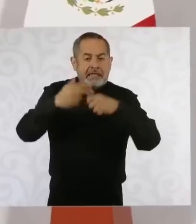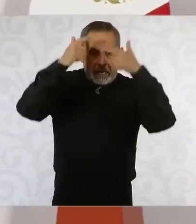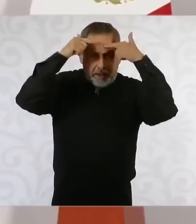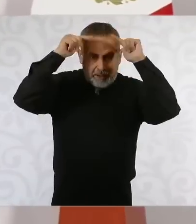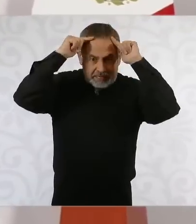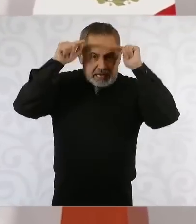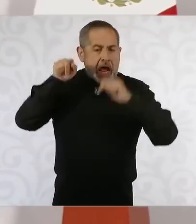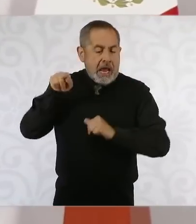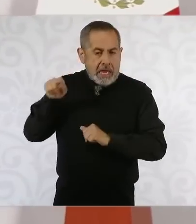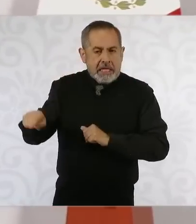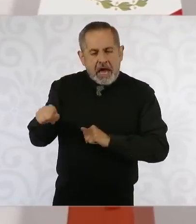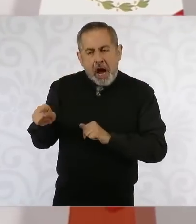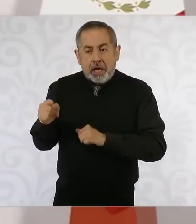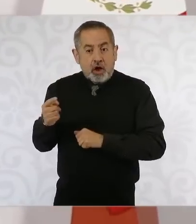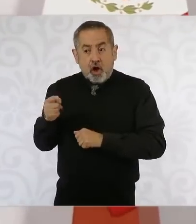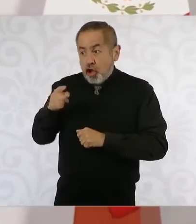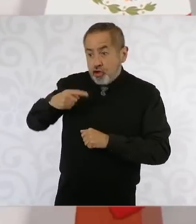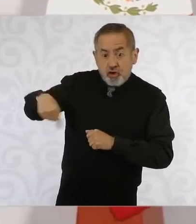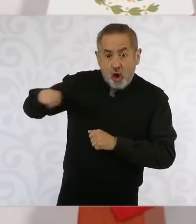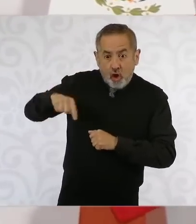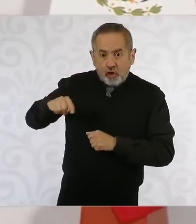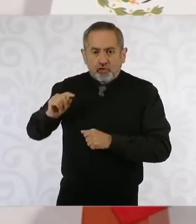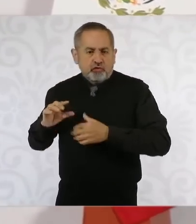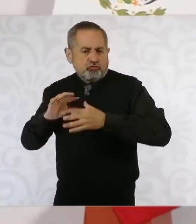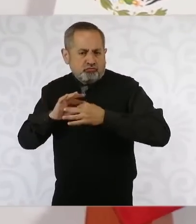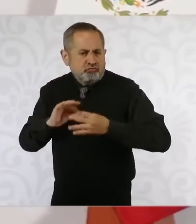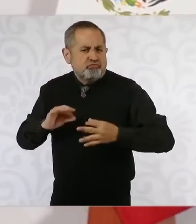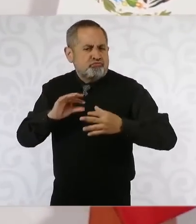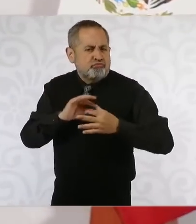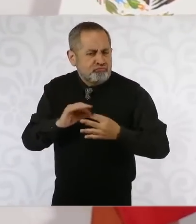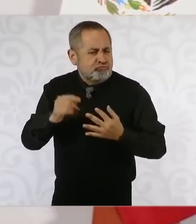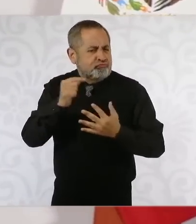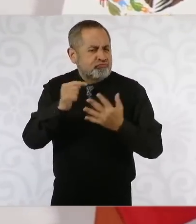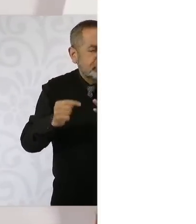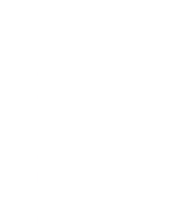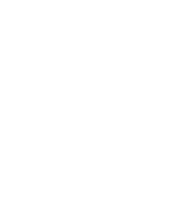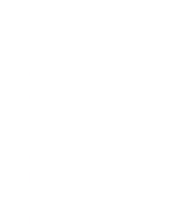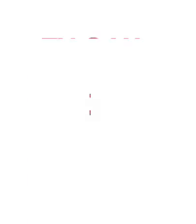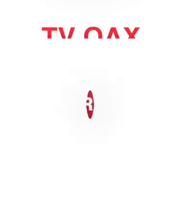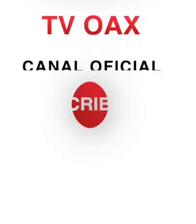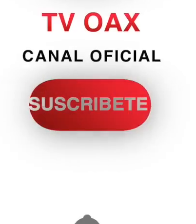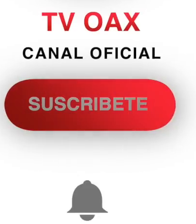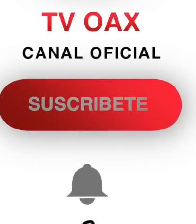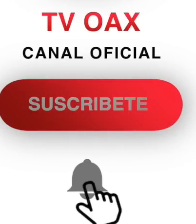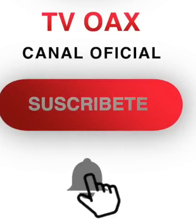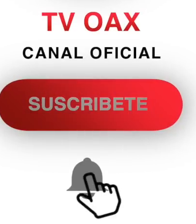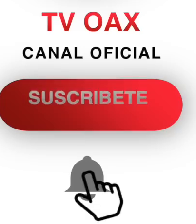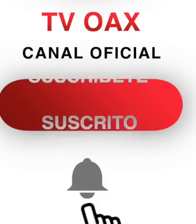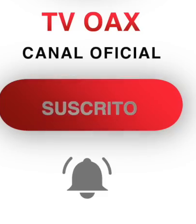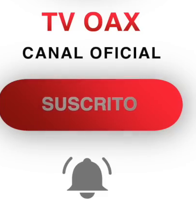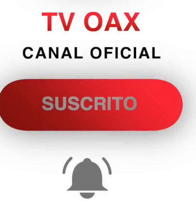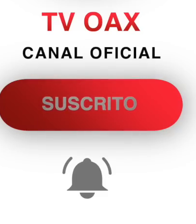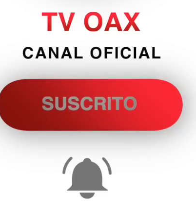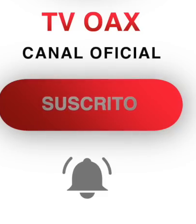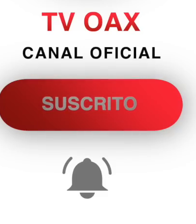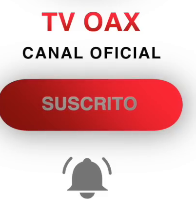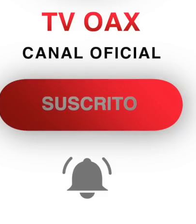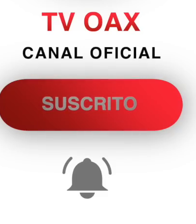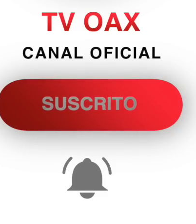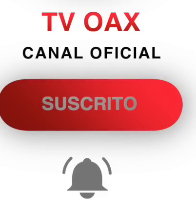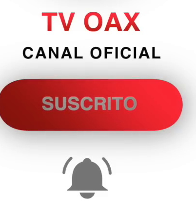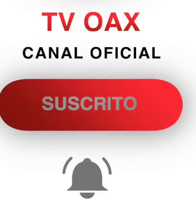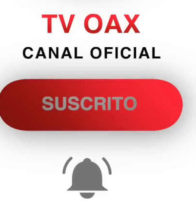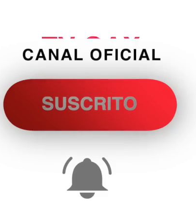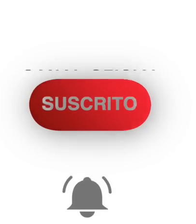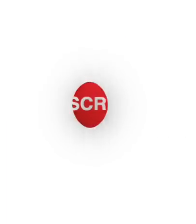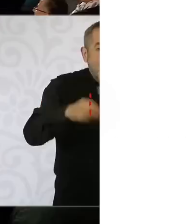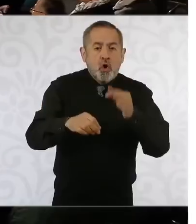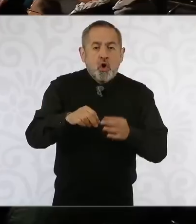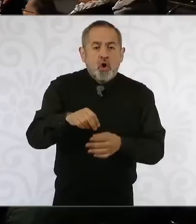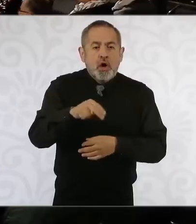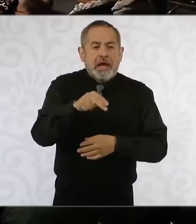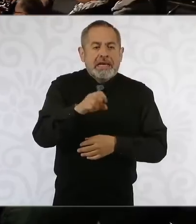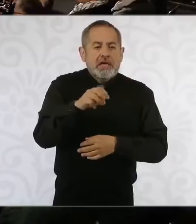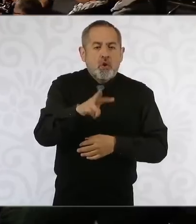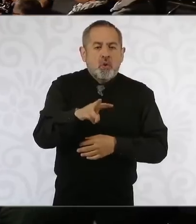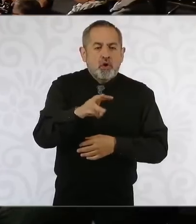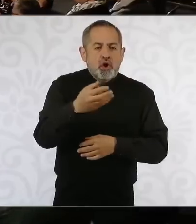Ellos nos van a explicar por qué no es creíble el reportaje del New York Times eh con bases